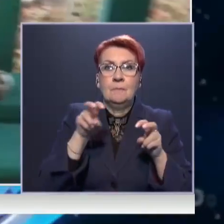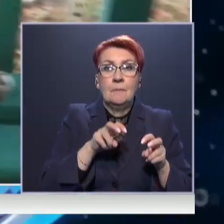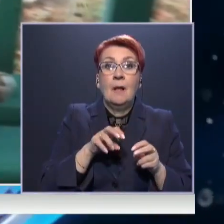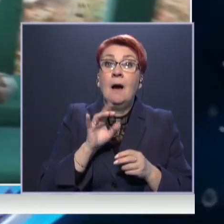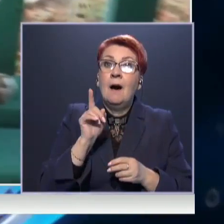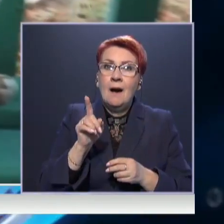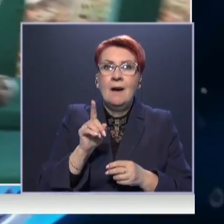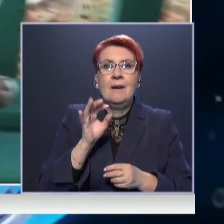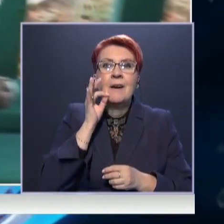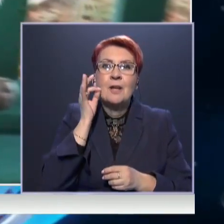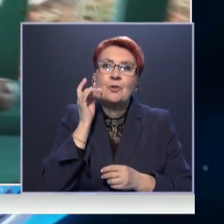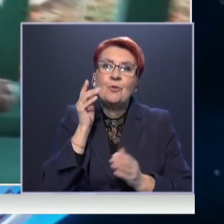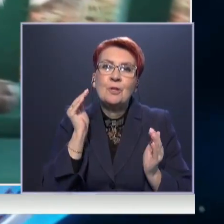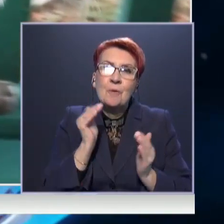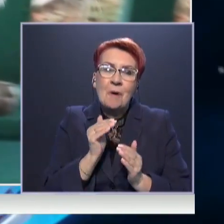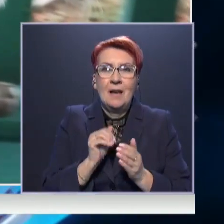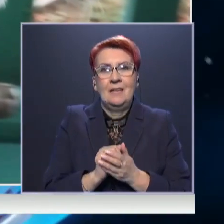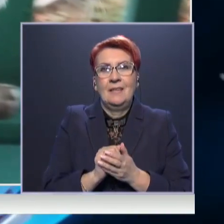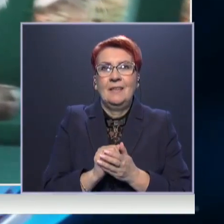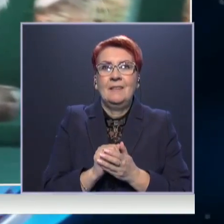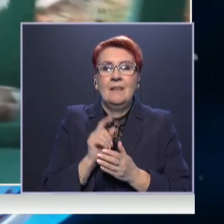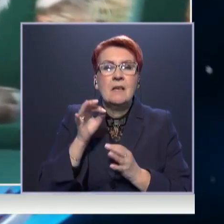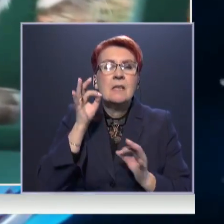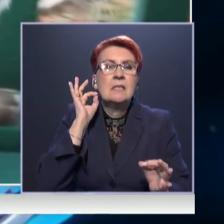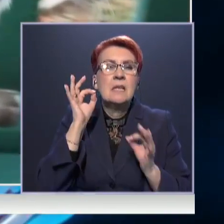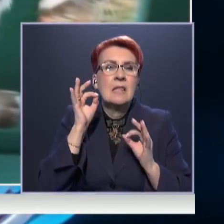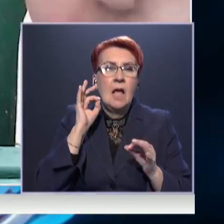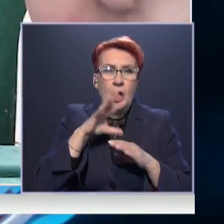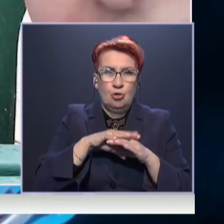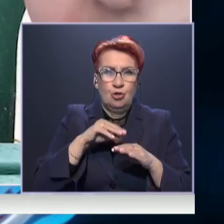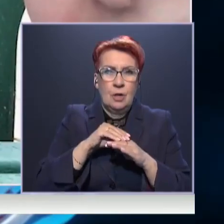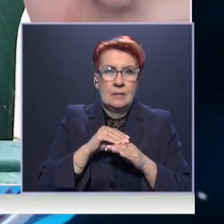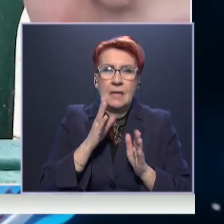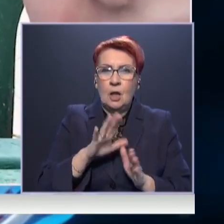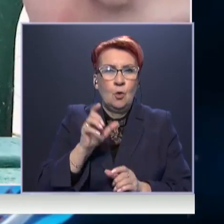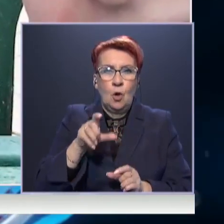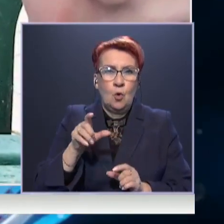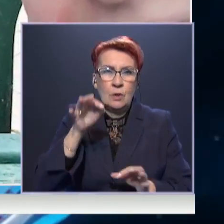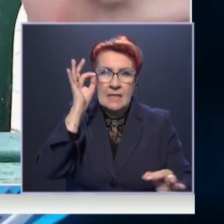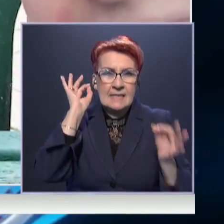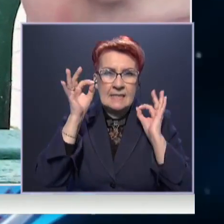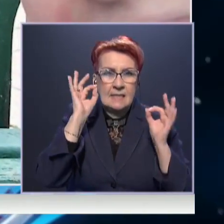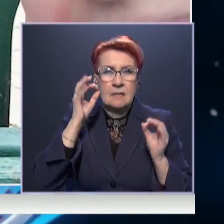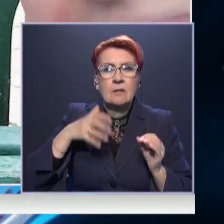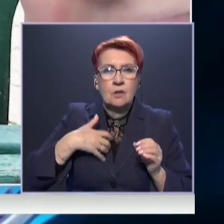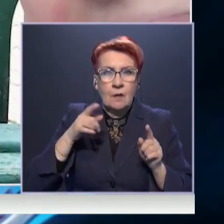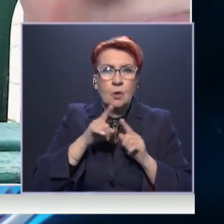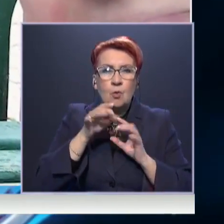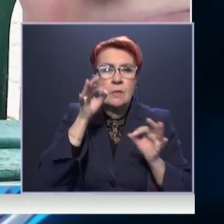бездомный маленький котенок Седой шерсткой не только люди рано сидеют от перенесенных испытаний Животные тоже